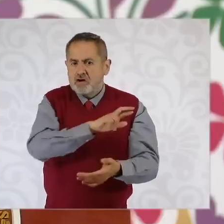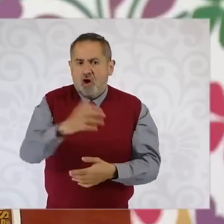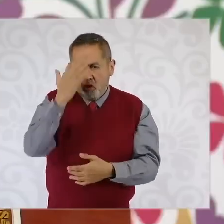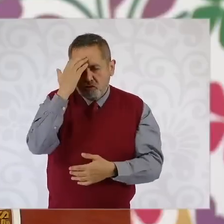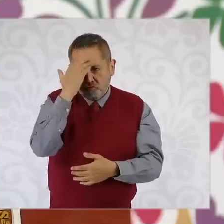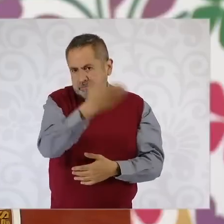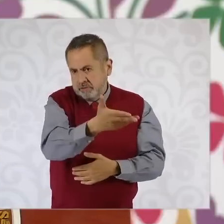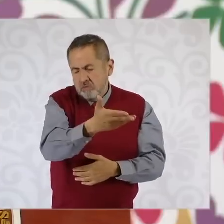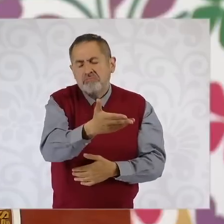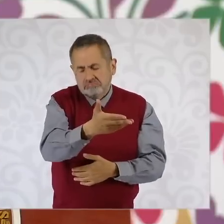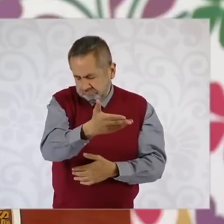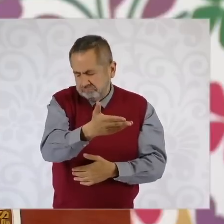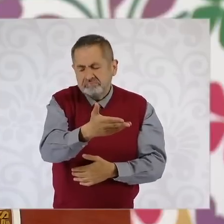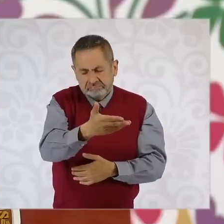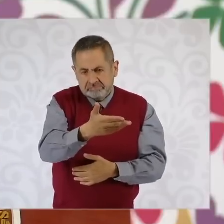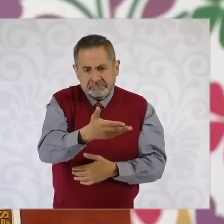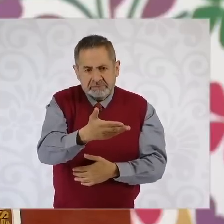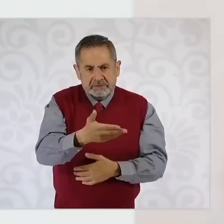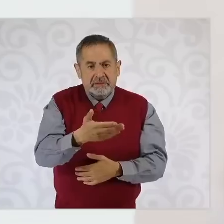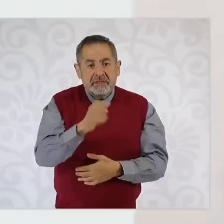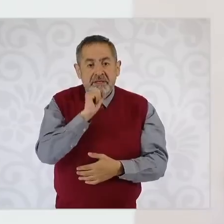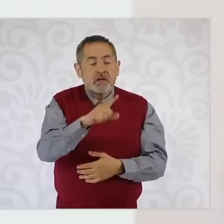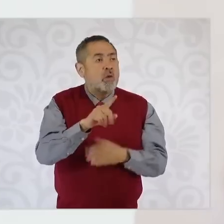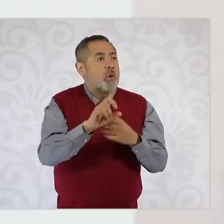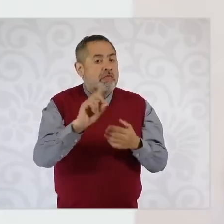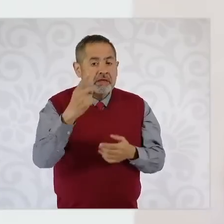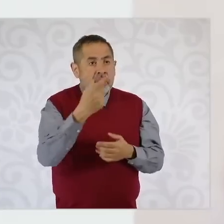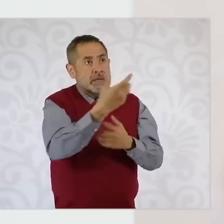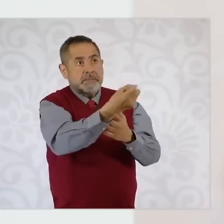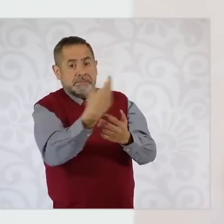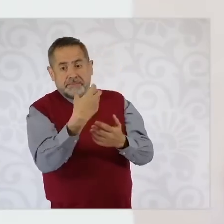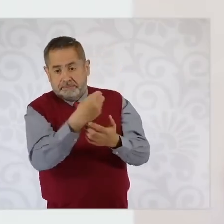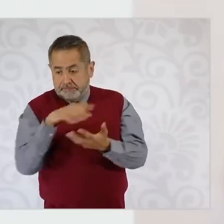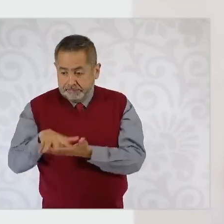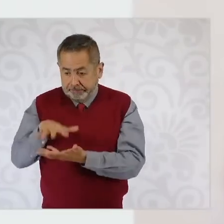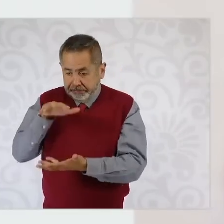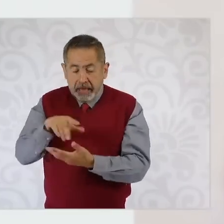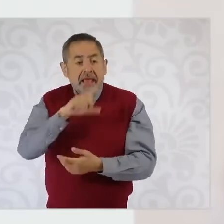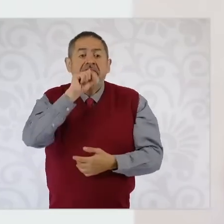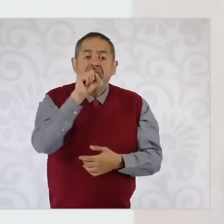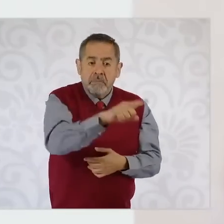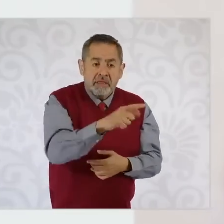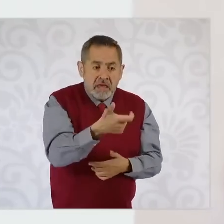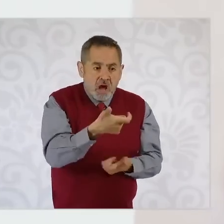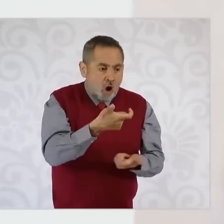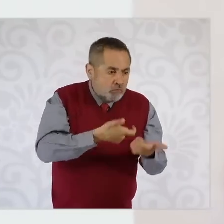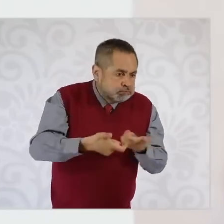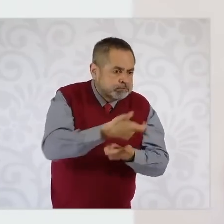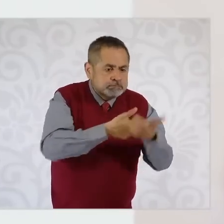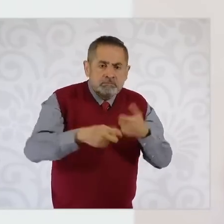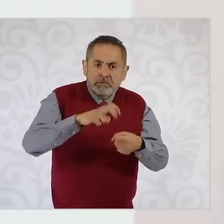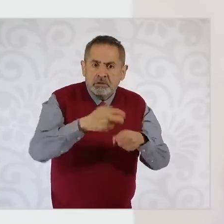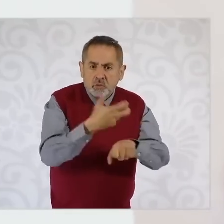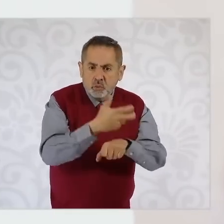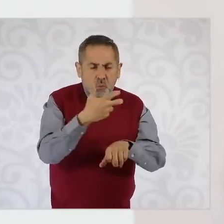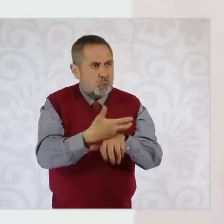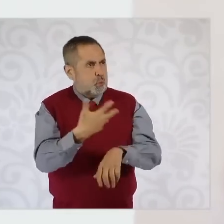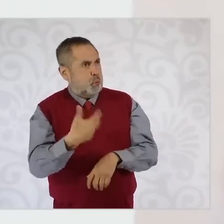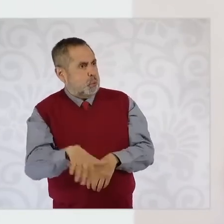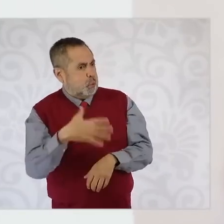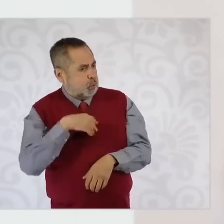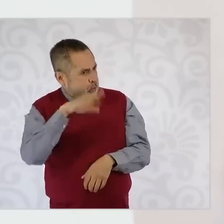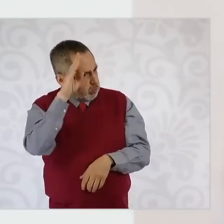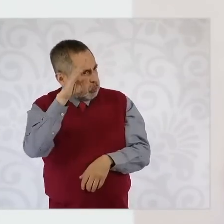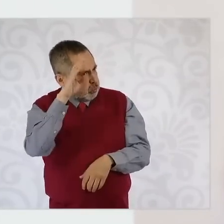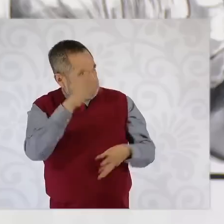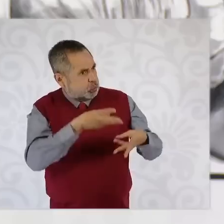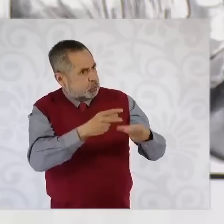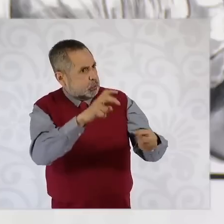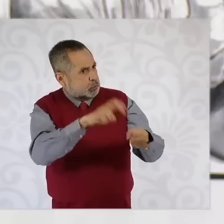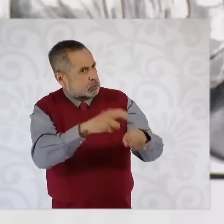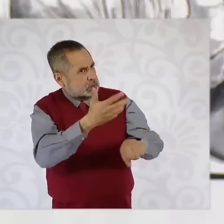lo que le dan a México y lo que le dan a Estados Unidos eso no había existido nunca el fíjense a